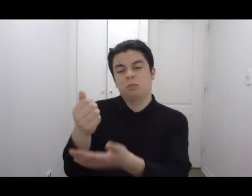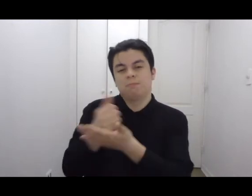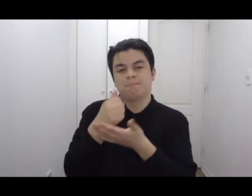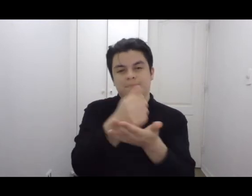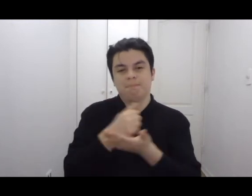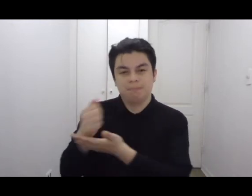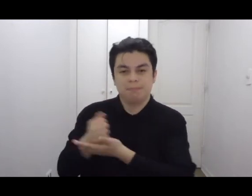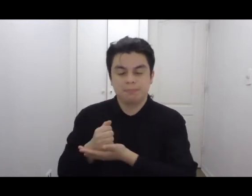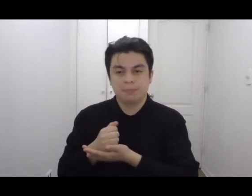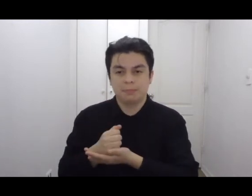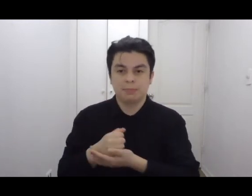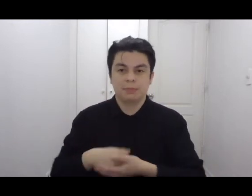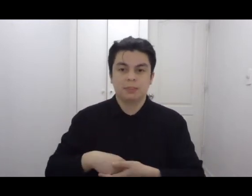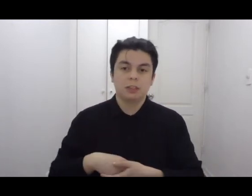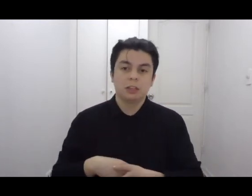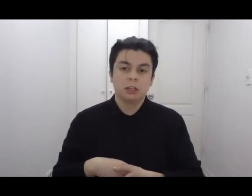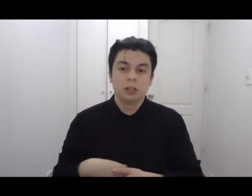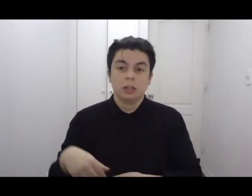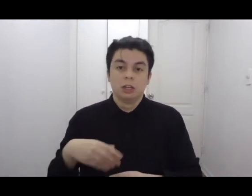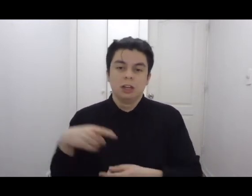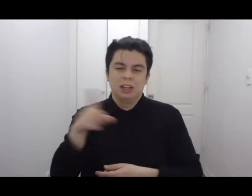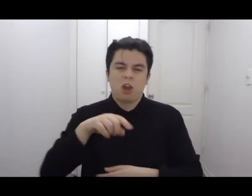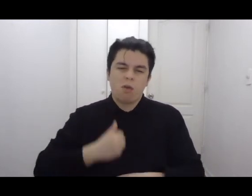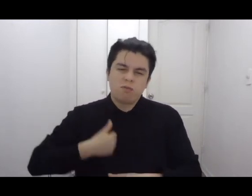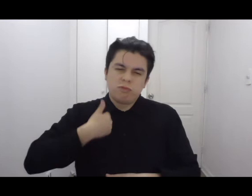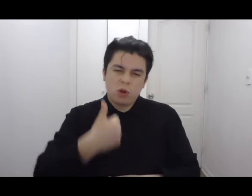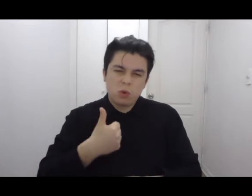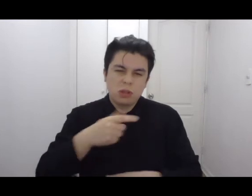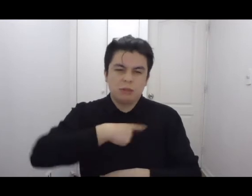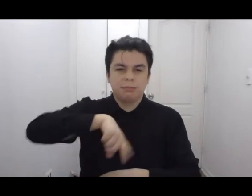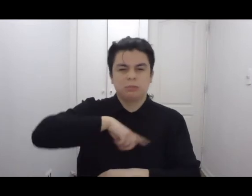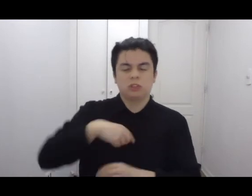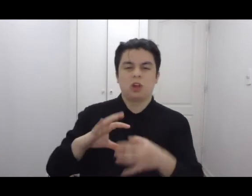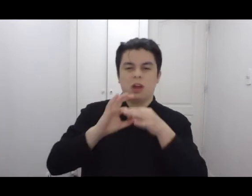con nosotros y los que tuvieron la disposición hayan estado o no en pantalla les agradecemos por